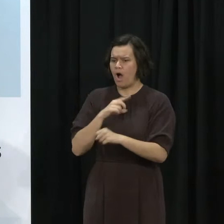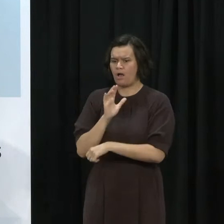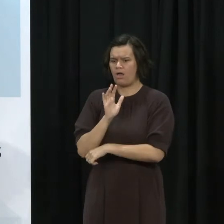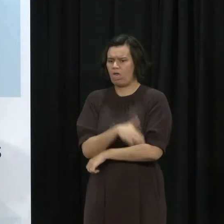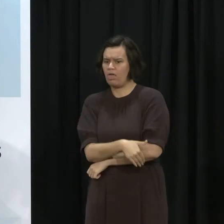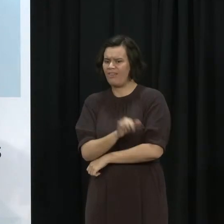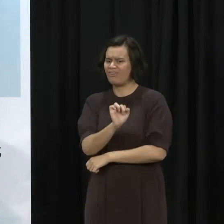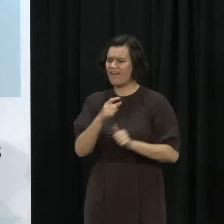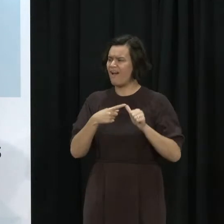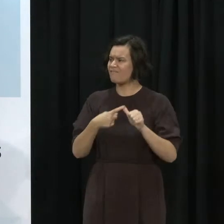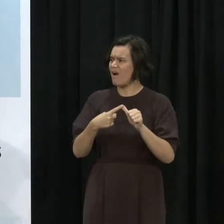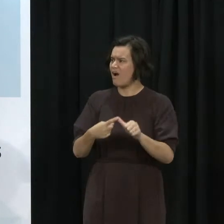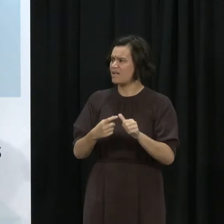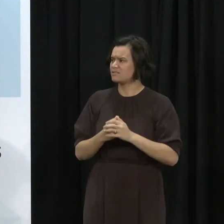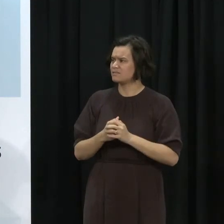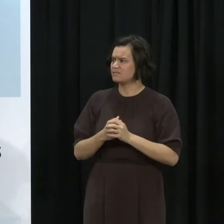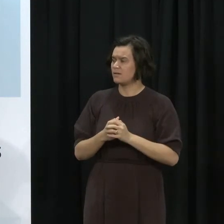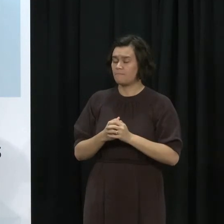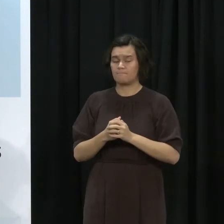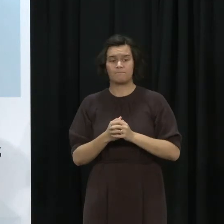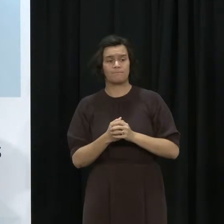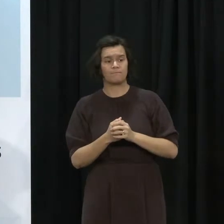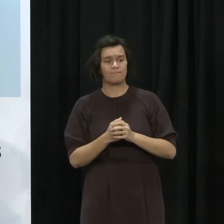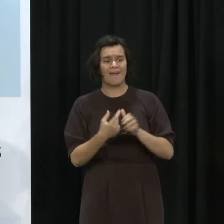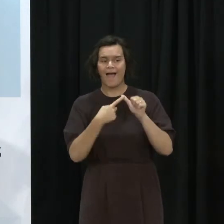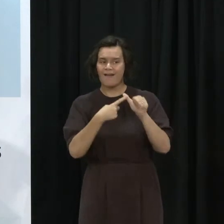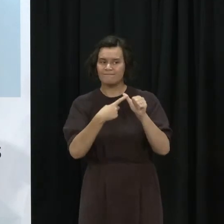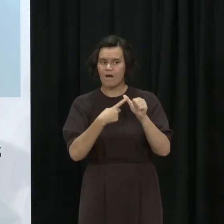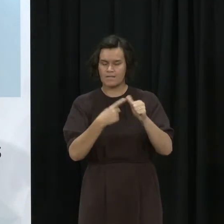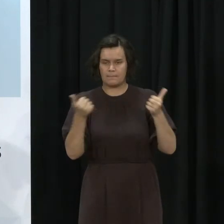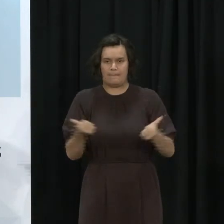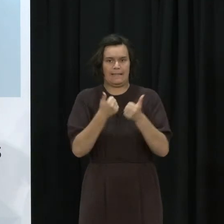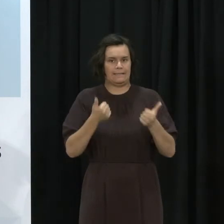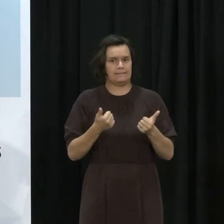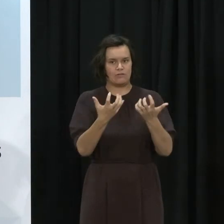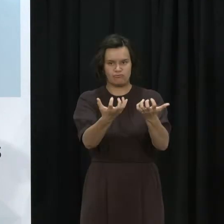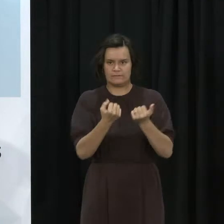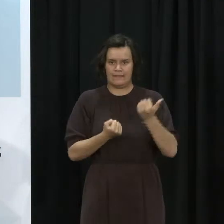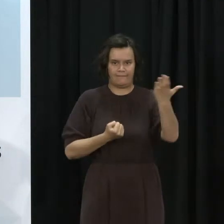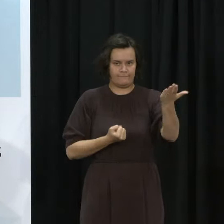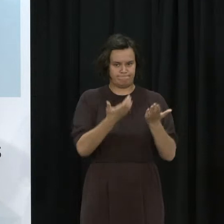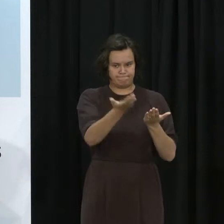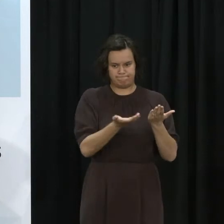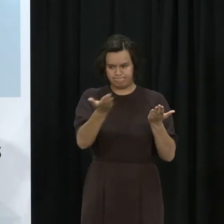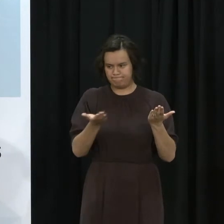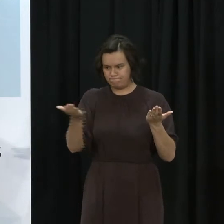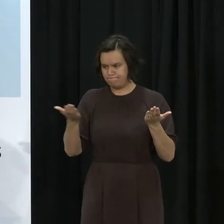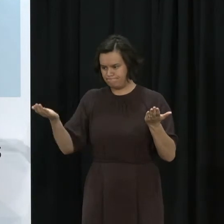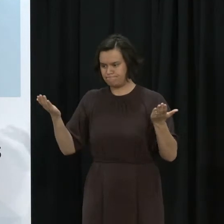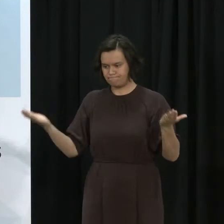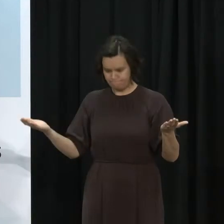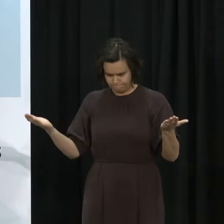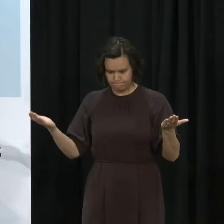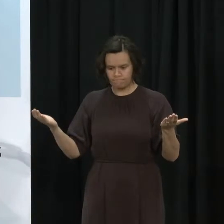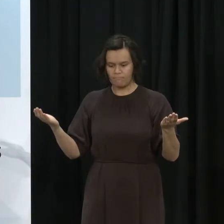tohutohu mai i te hauora Maori kaiwhakarato i nga mea pai